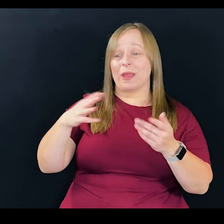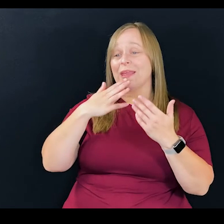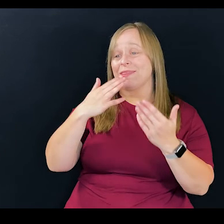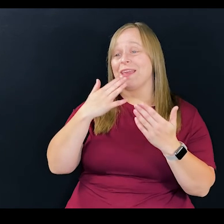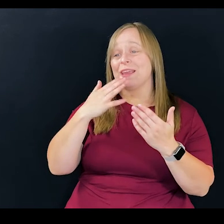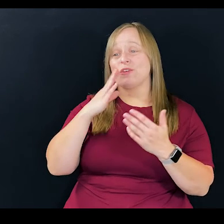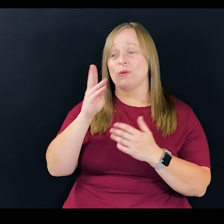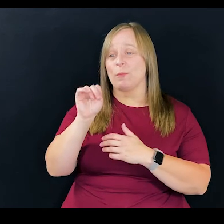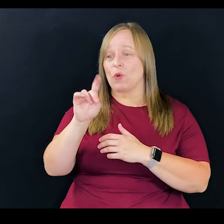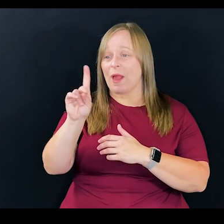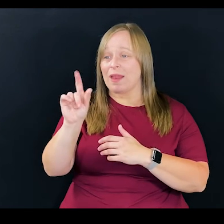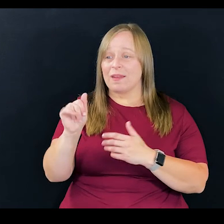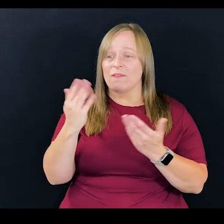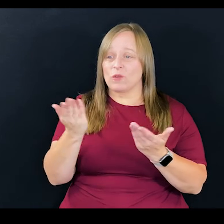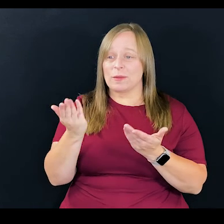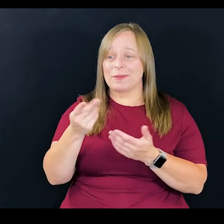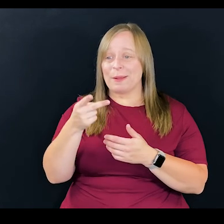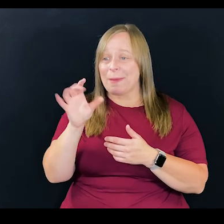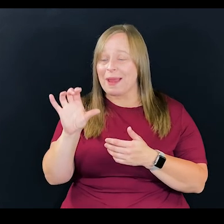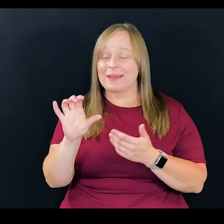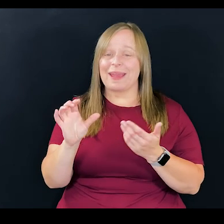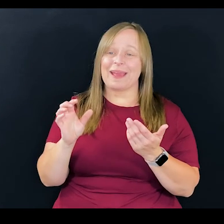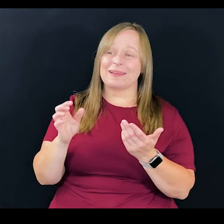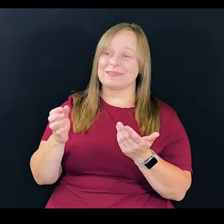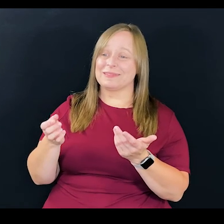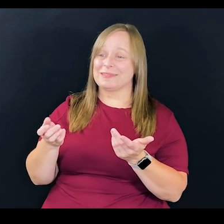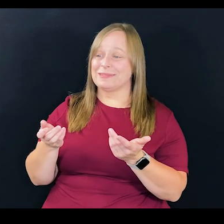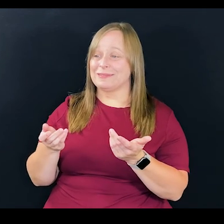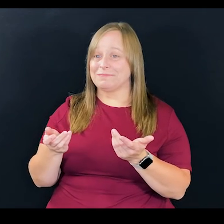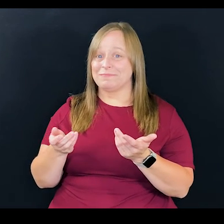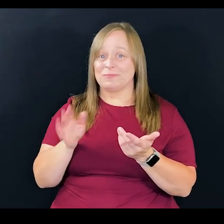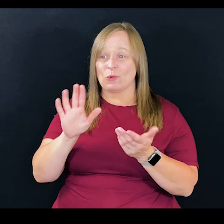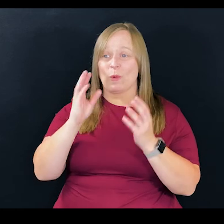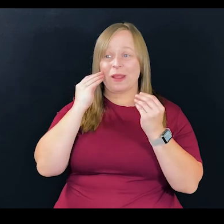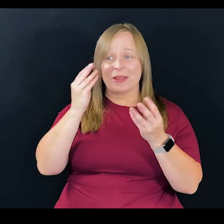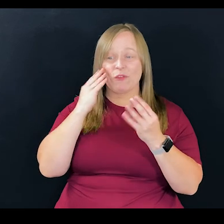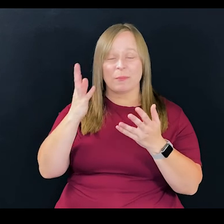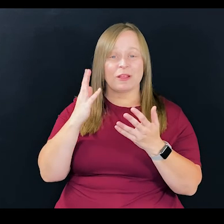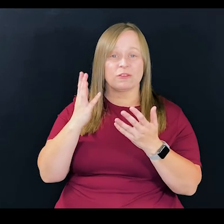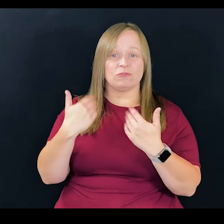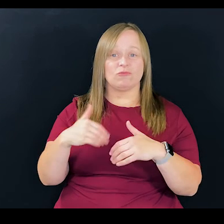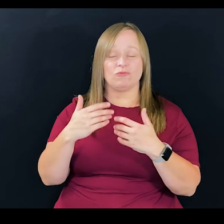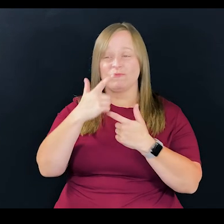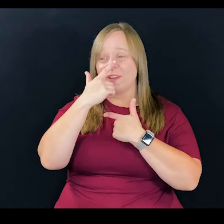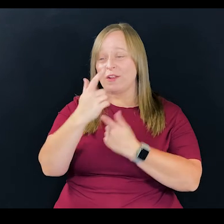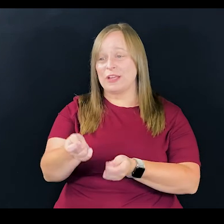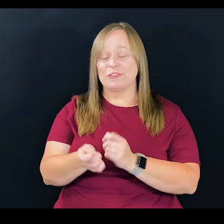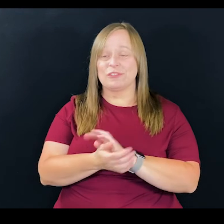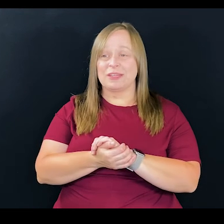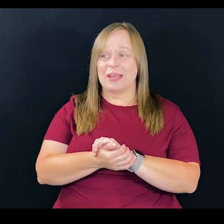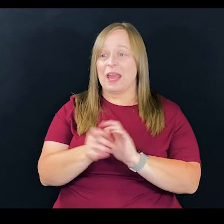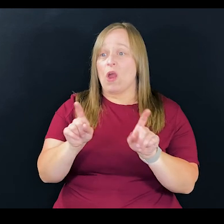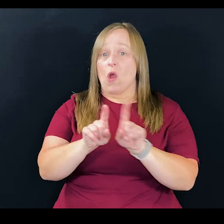Okay, muchas gracias, Brenda, por tu participación en nuestro podcast. Ha sido muy interesante tu información.